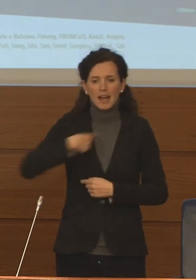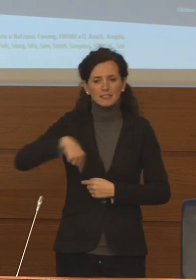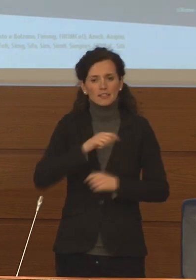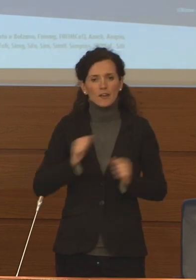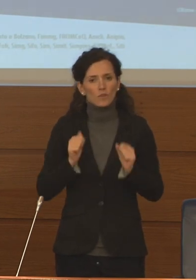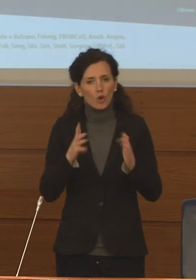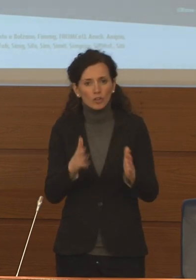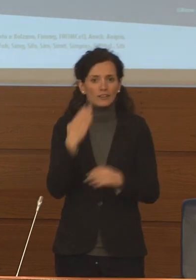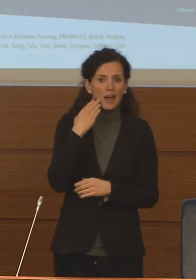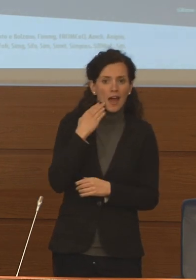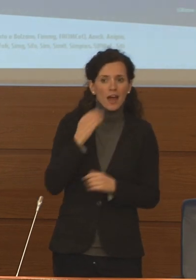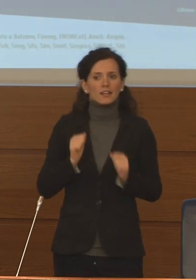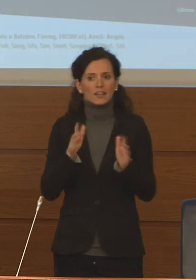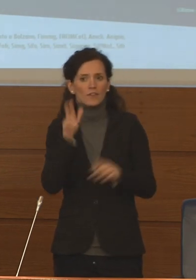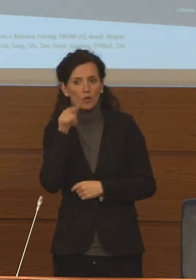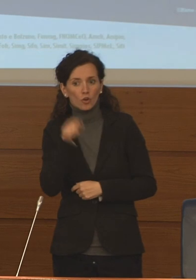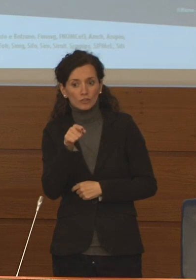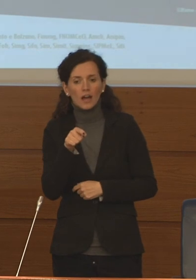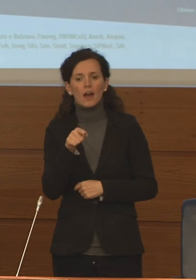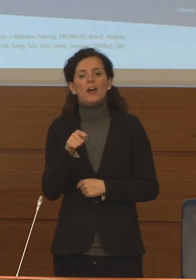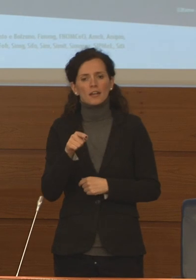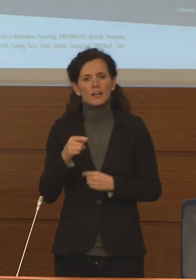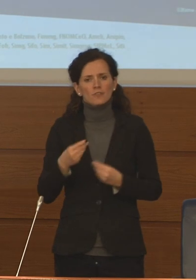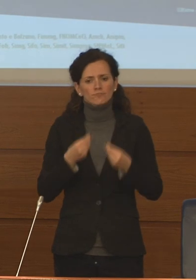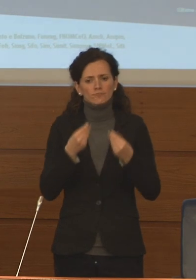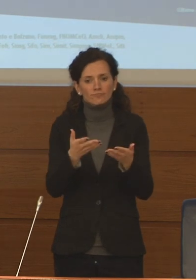volontarie che hanno provveduto a distribuire anche le mascherine